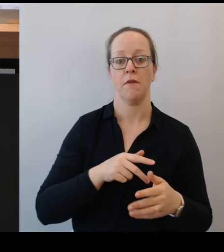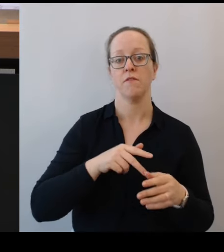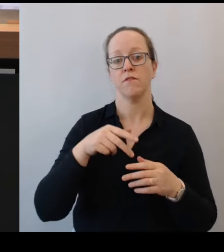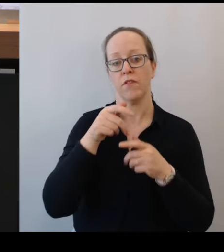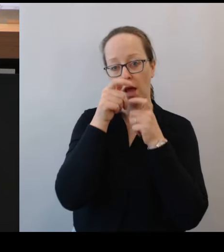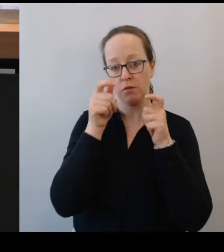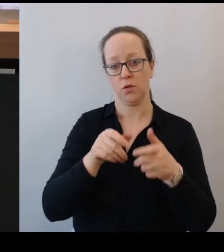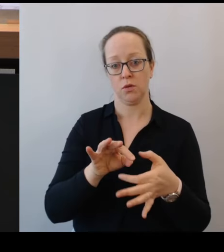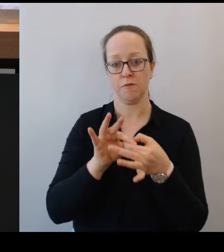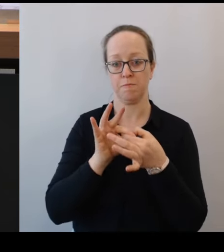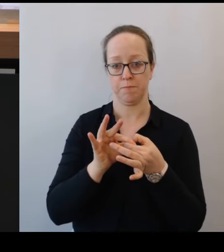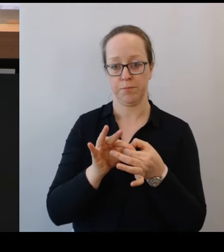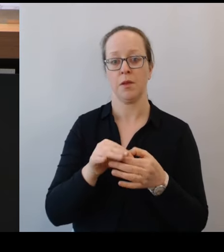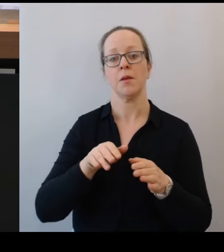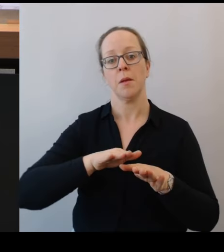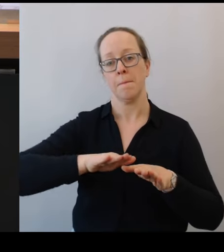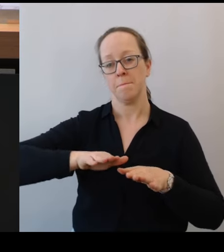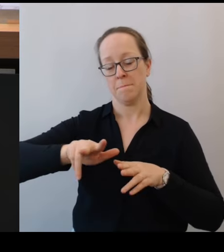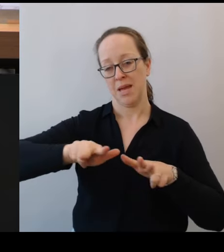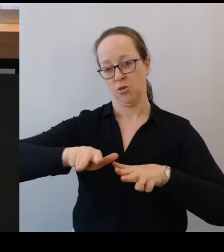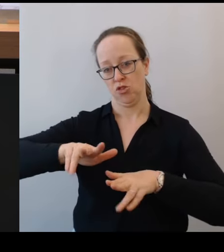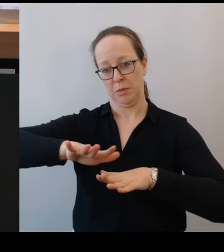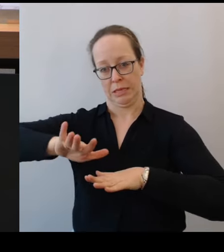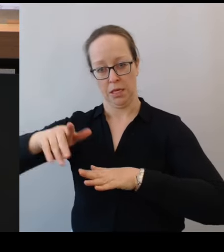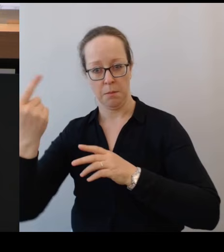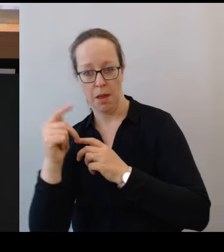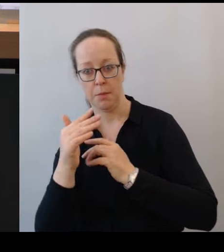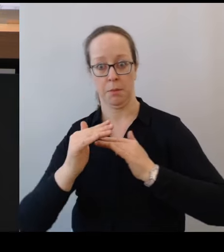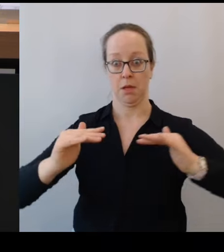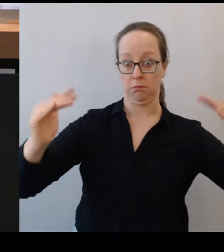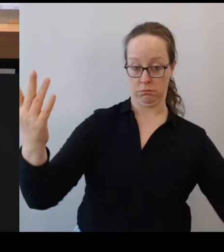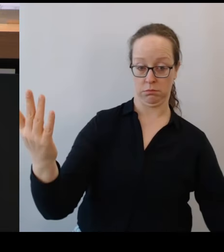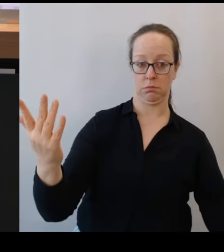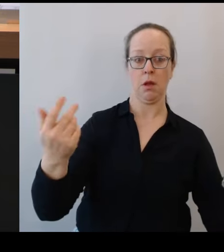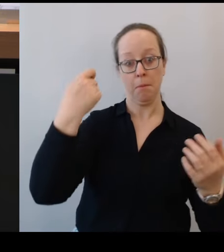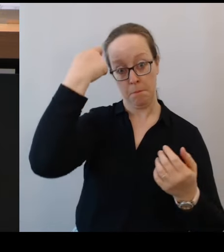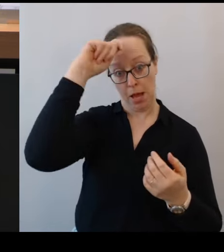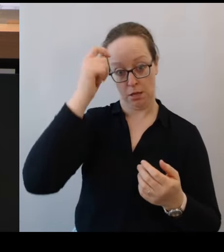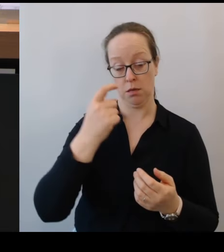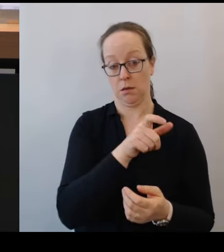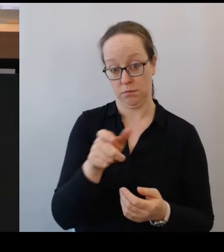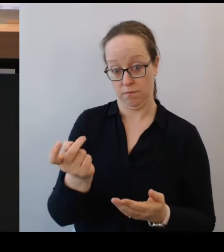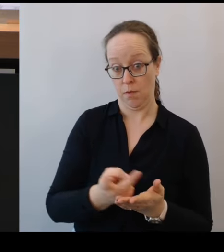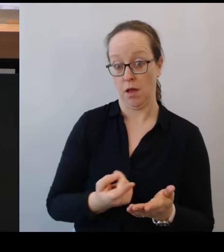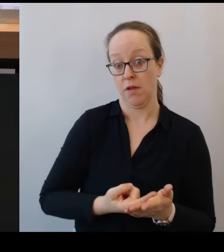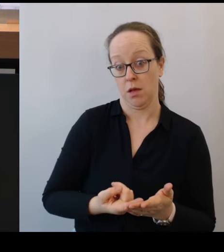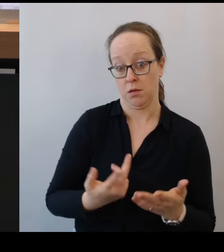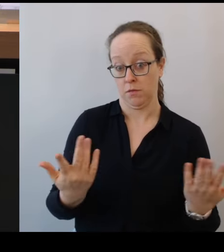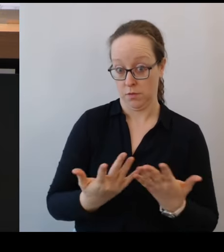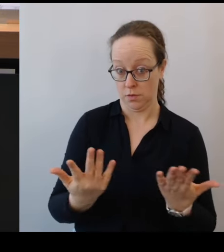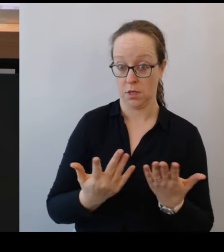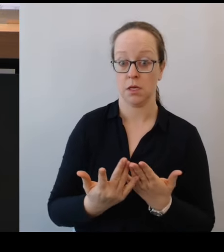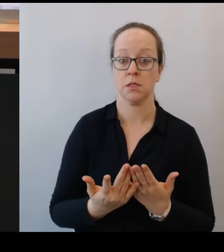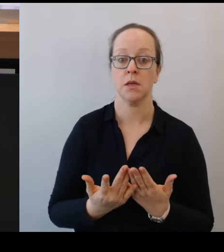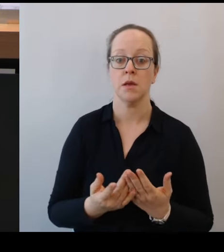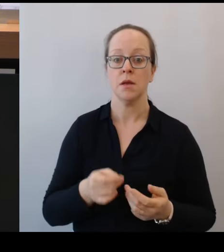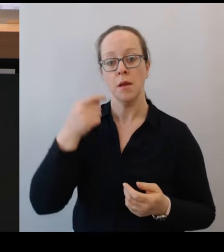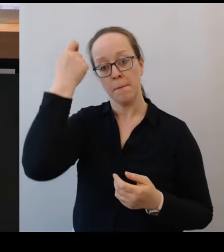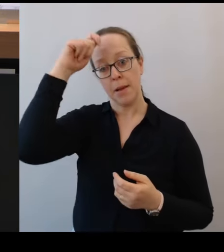Die Berliner erwarten, dass die Mitglieder der Berliner Regierung dieser Verantwortung auch gerecht werden. Sie erwarten, dass Bürgermeister und Senatorin